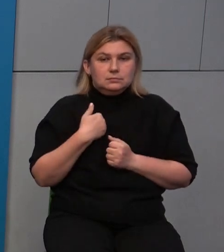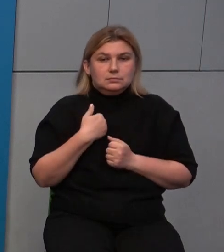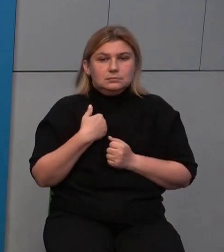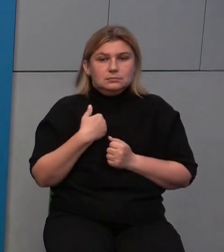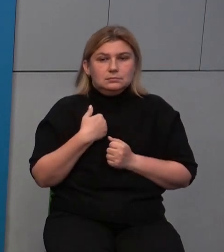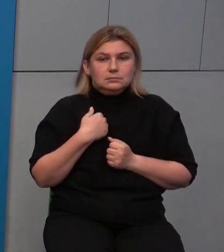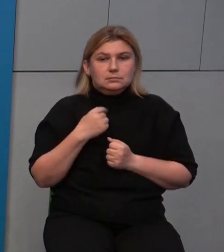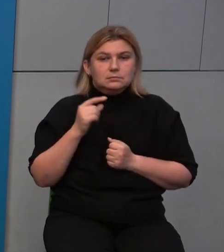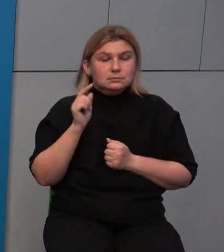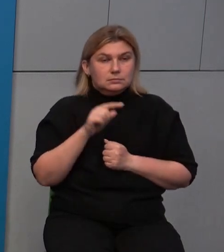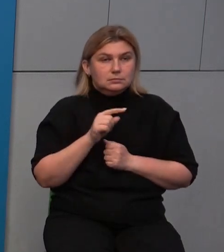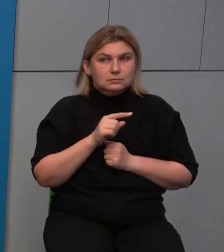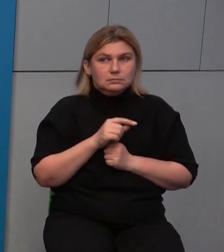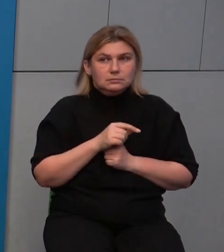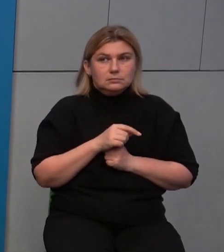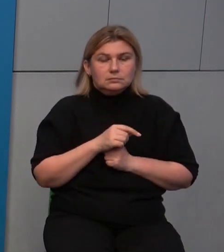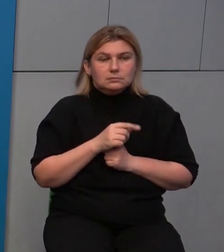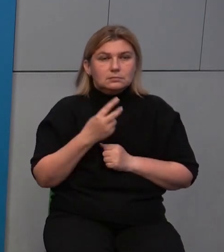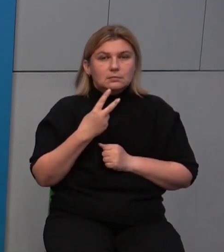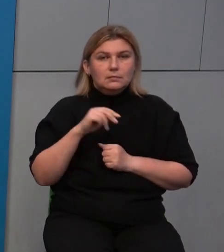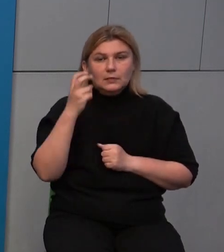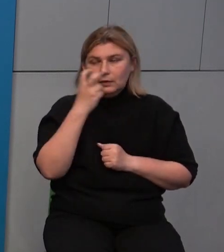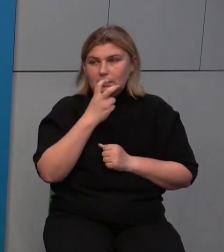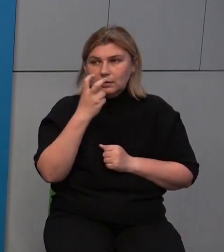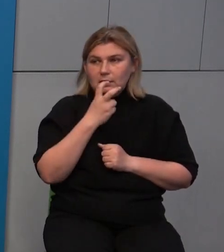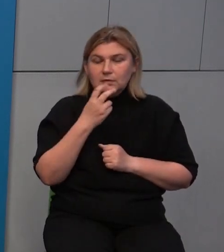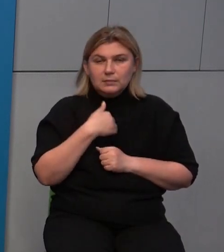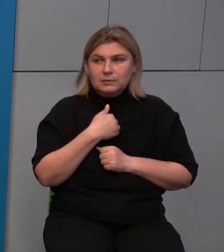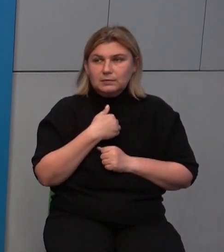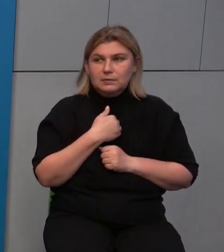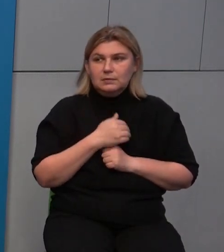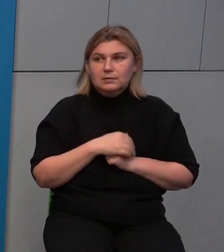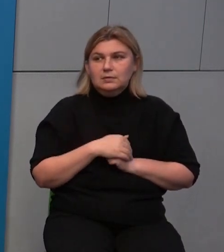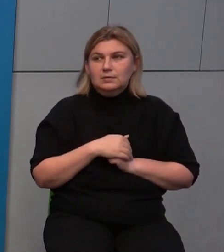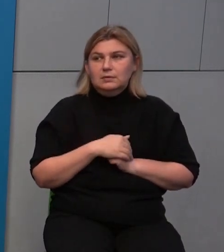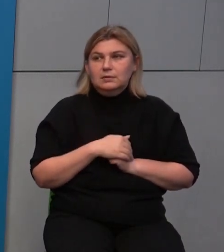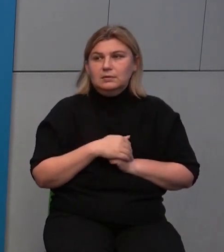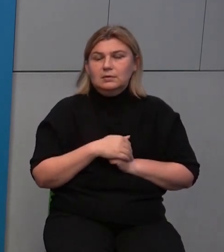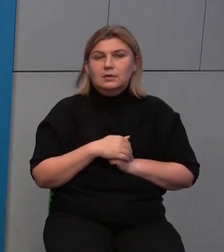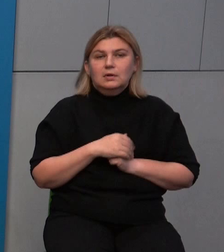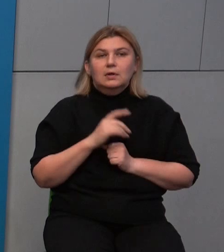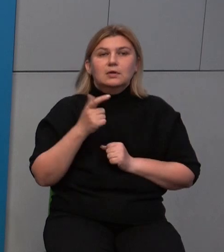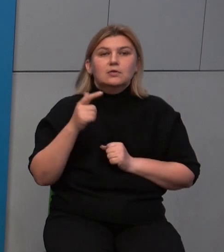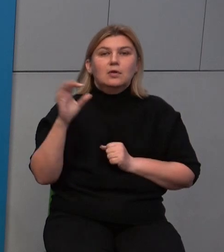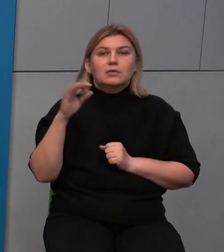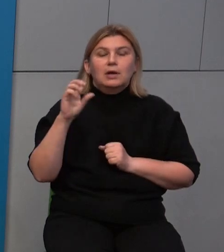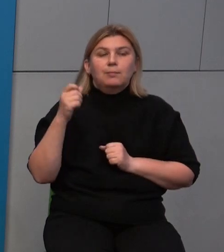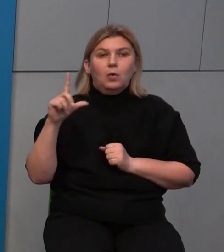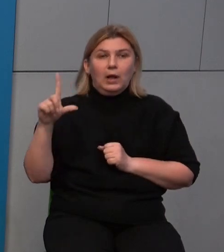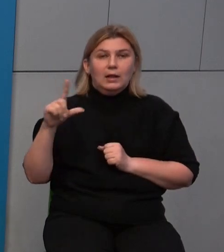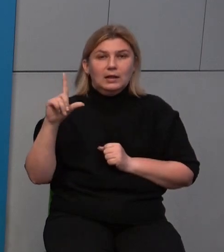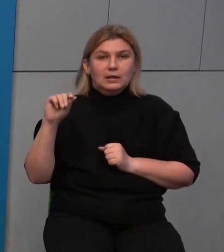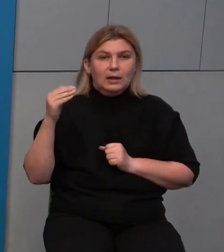ale oczywiście mnie interesowało też, co Samuel Lem pisząc swoje życiorysy